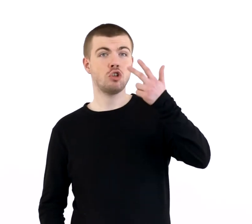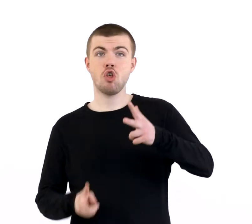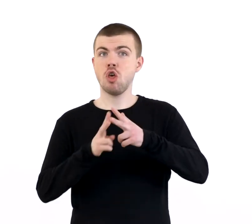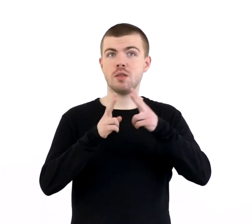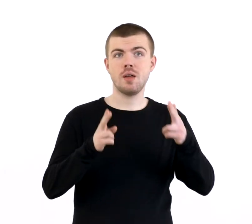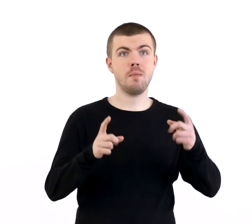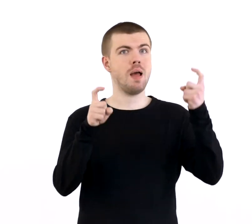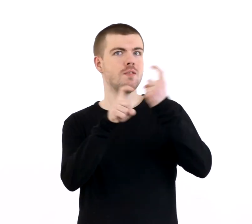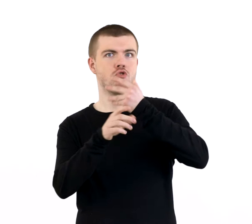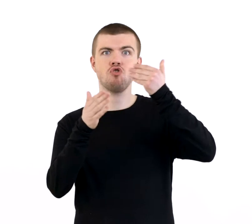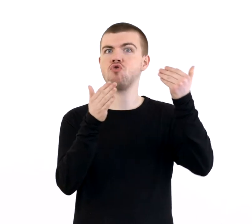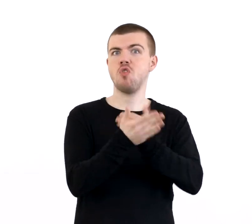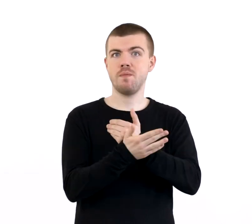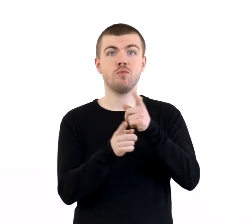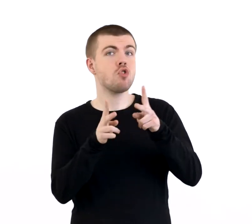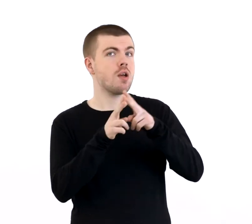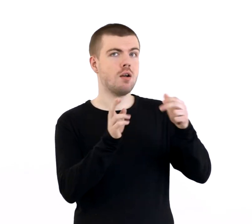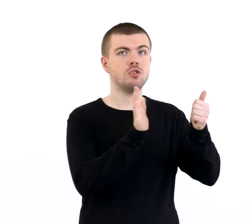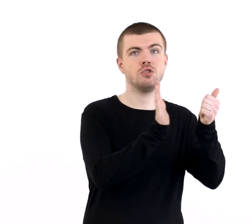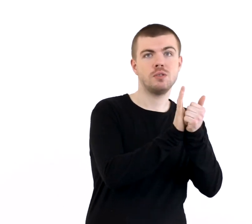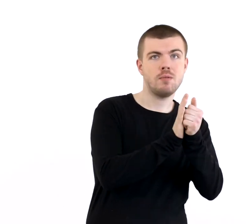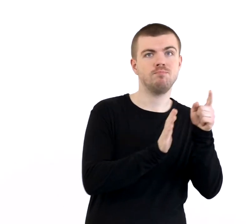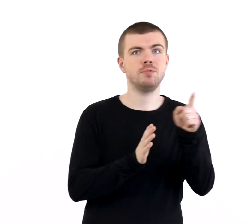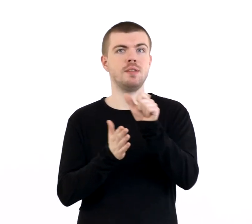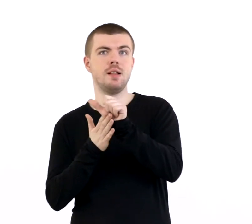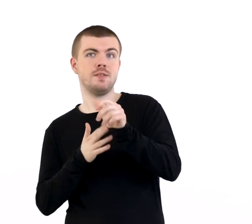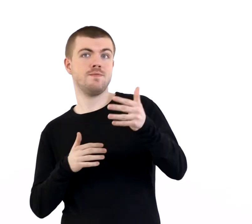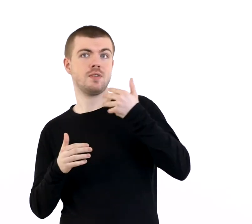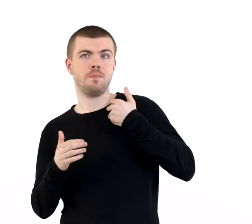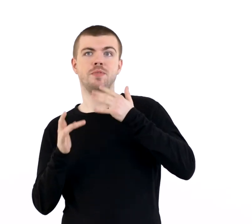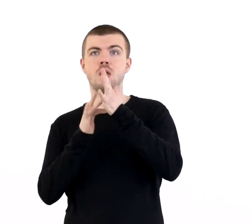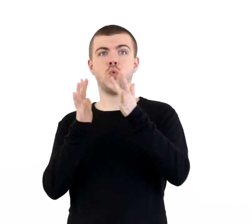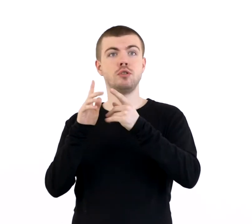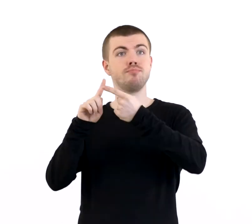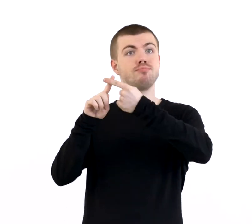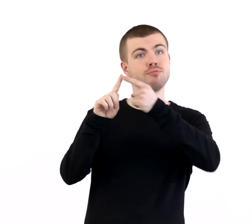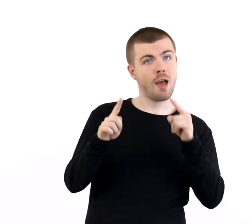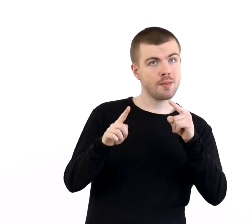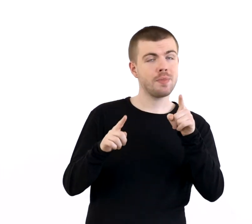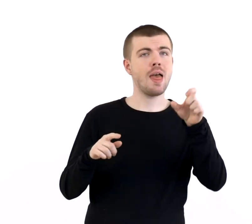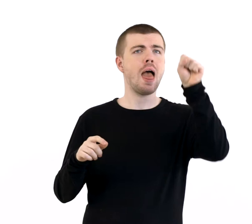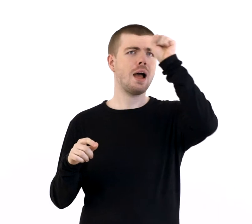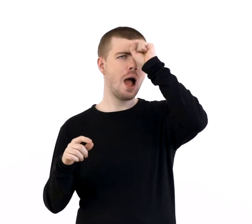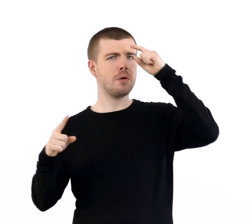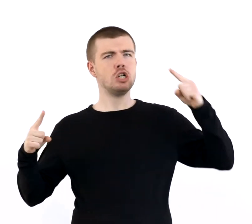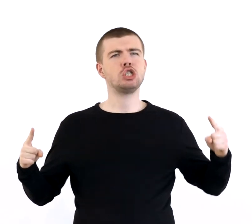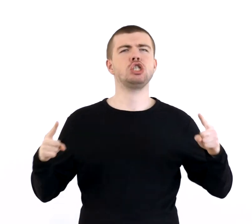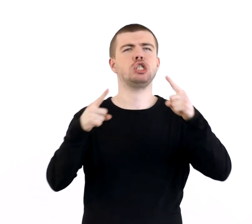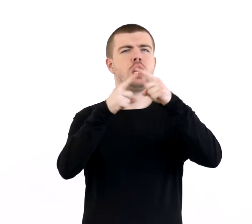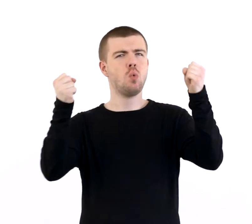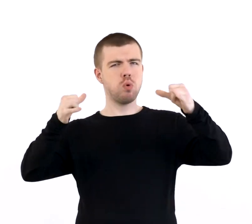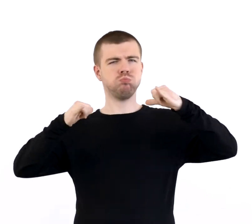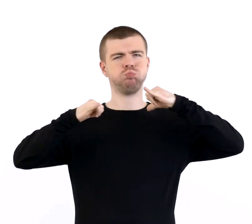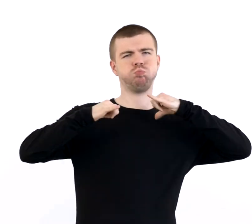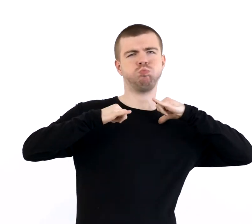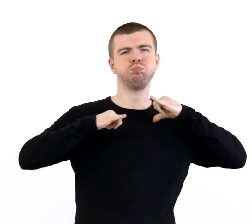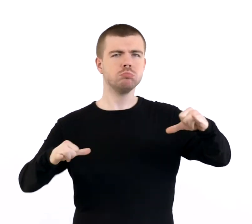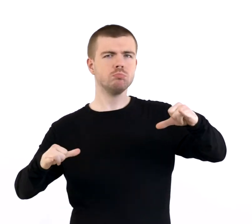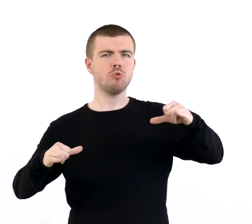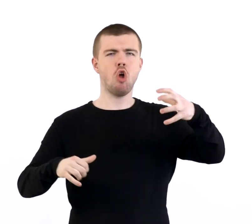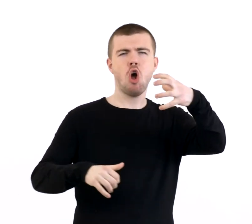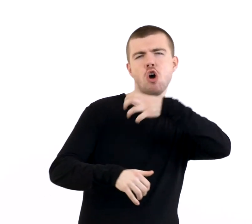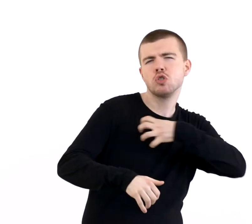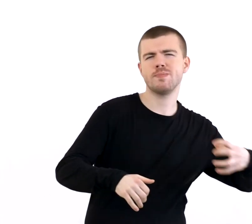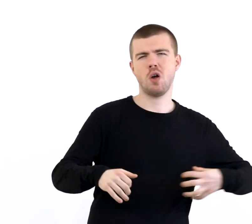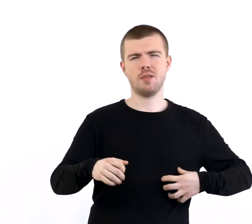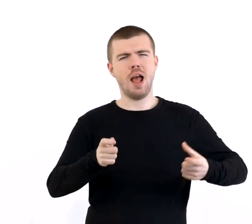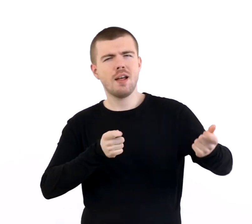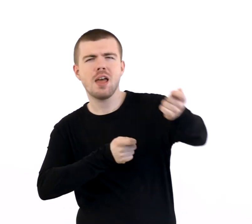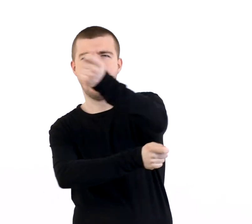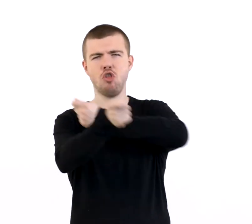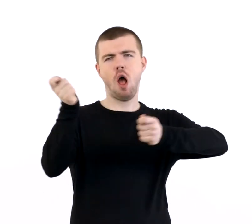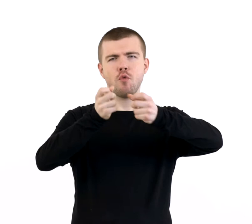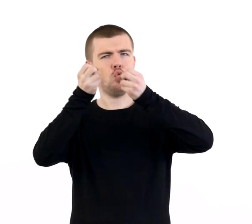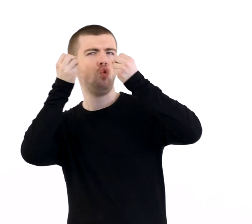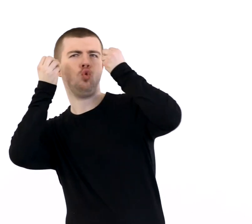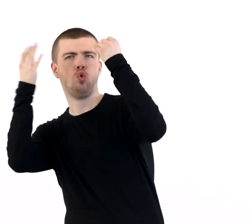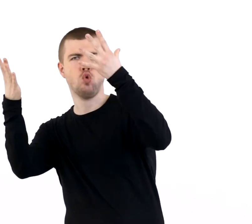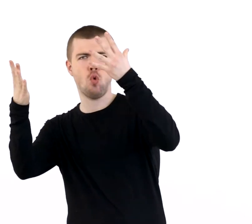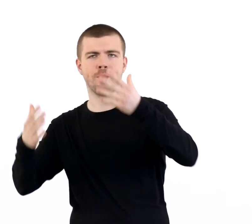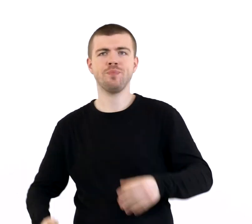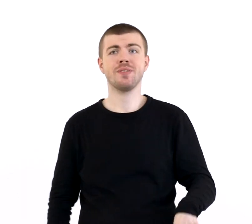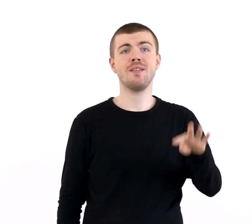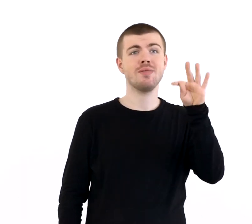Nowe Państwo (XVI-XI w.p.n.e.) – szczyt potęgi gospodarczo-handlowo-kulturalnej Egiptu.